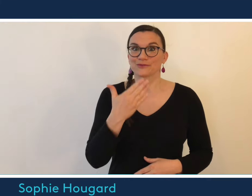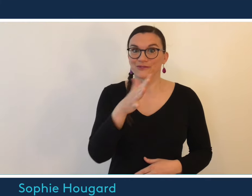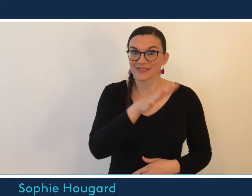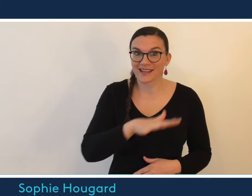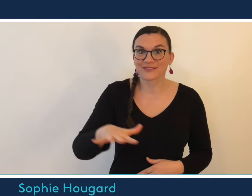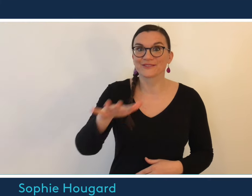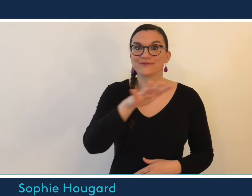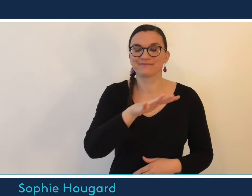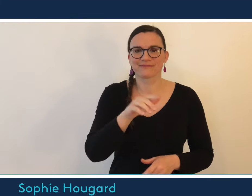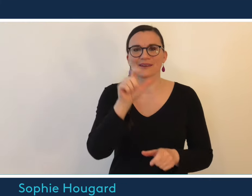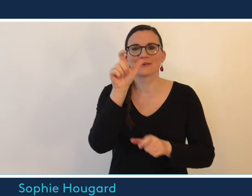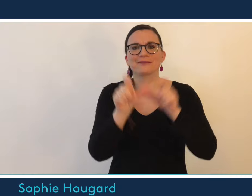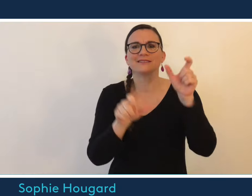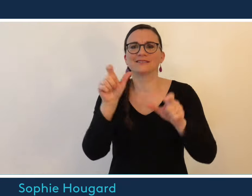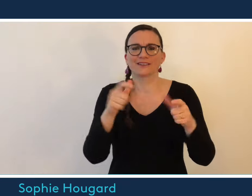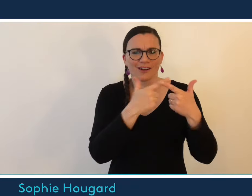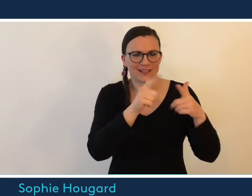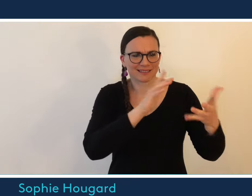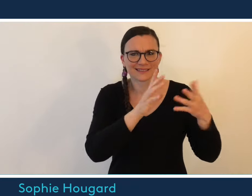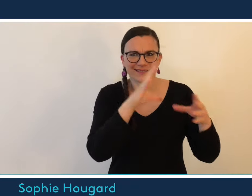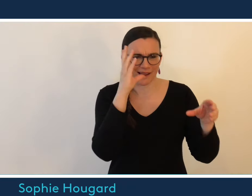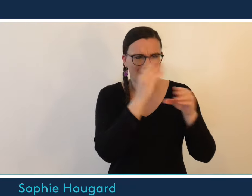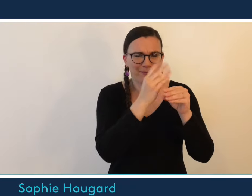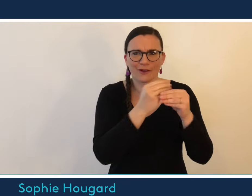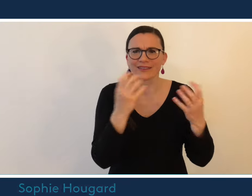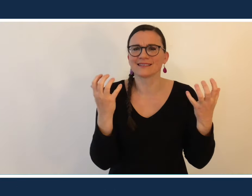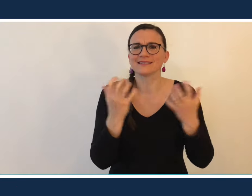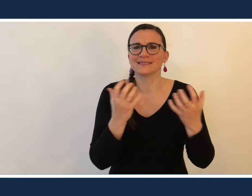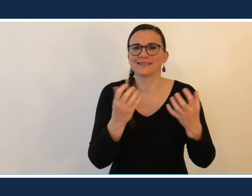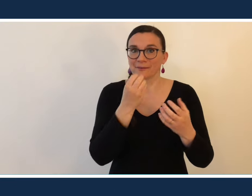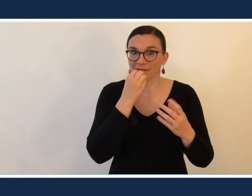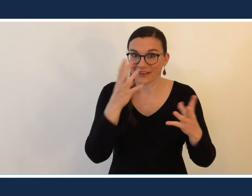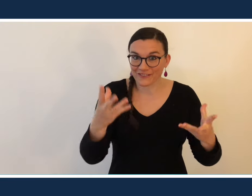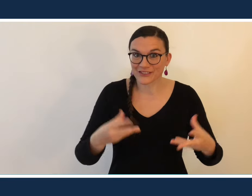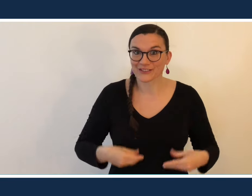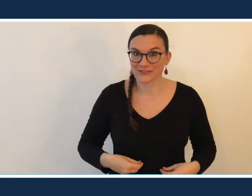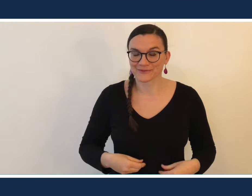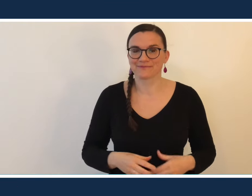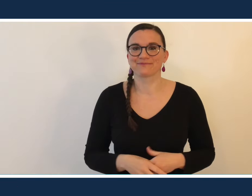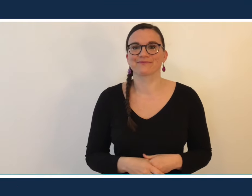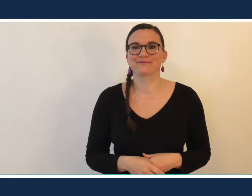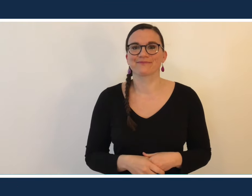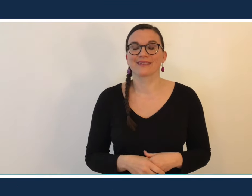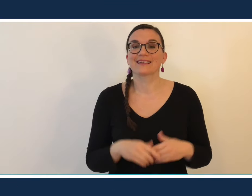Bonjour à tous et bienvenue à vous qui souhaitez vous initier à la langue des signes.